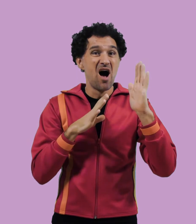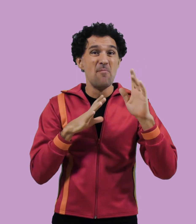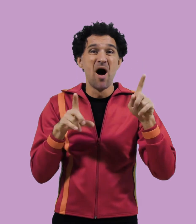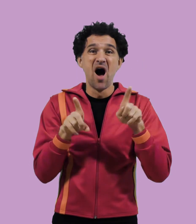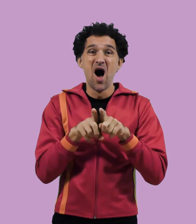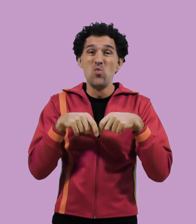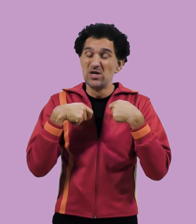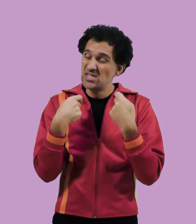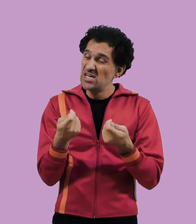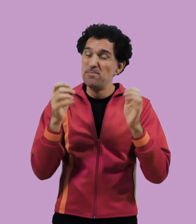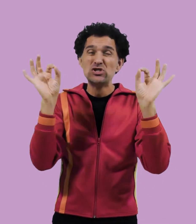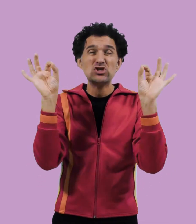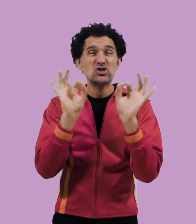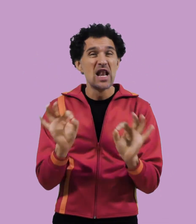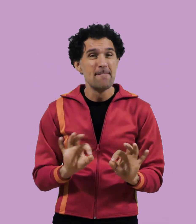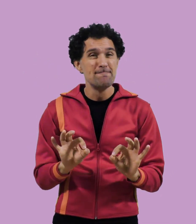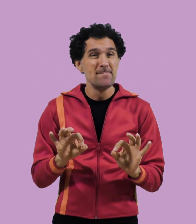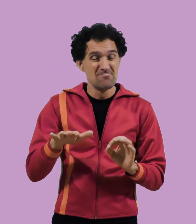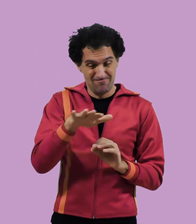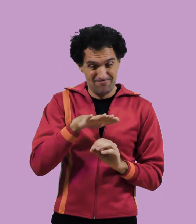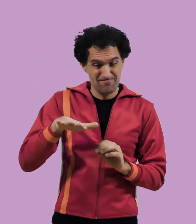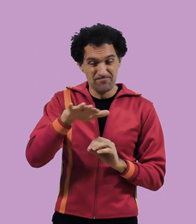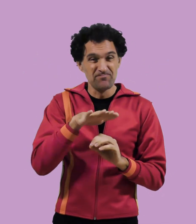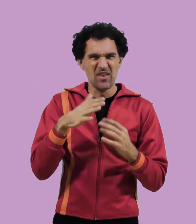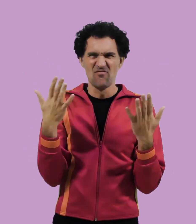Besonders schlimm ist es,